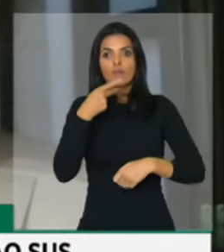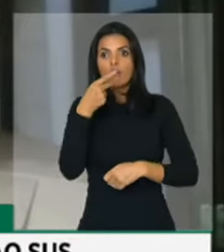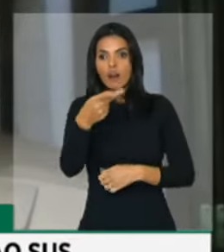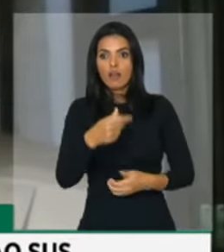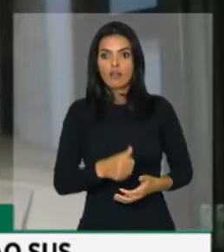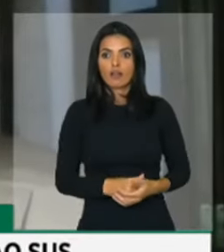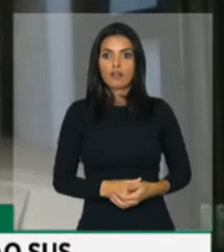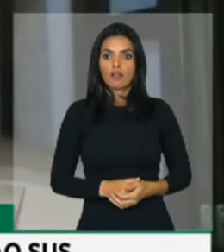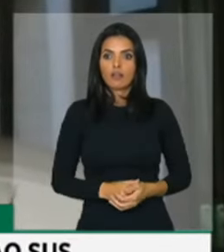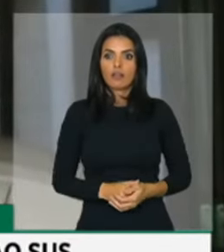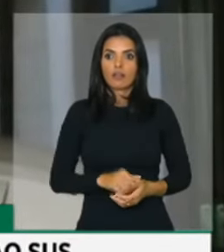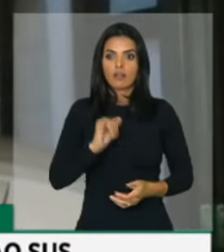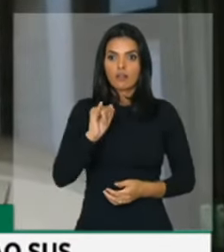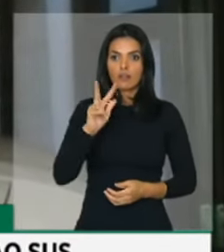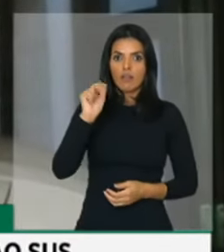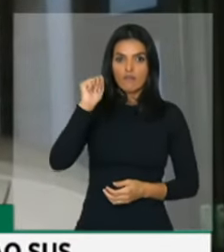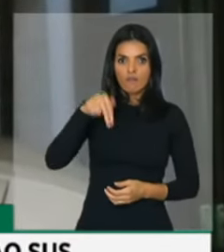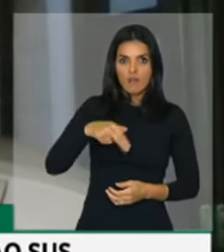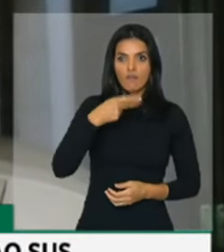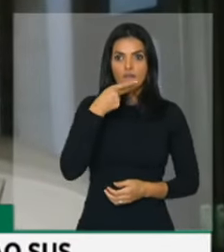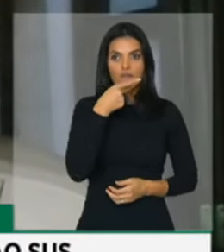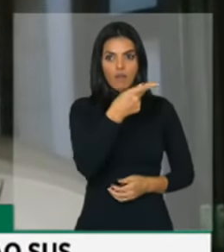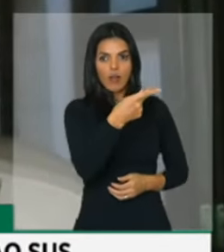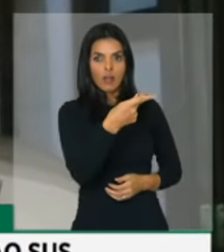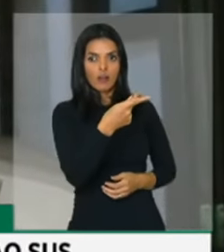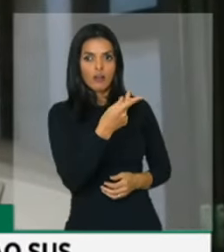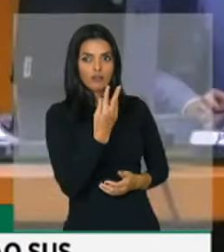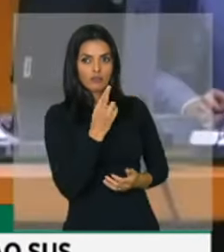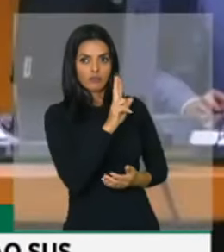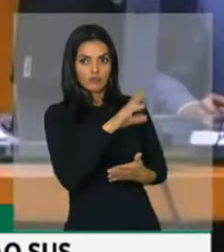IVAN FALA EM NOME... [PRESIDENTE]: DEPUTADO REGINALDO, DEPUTADA TALÍRIA,